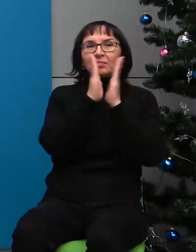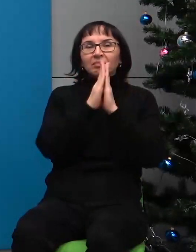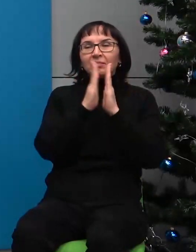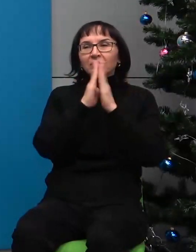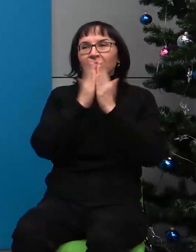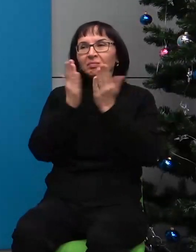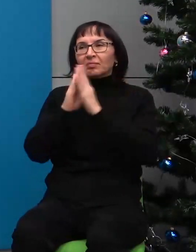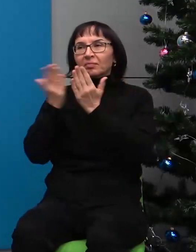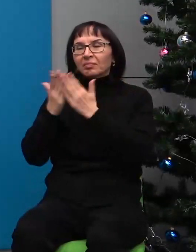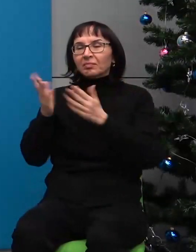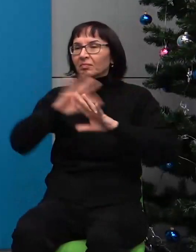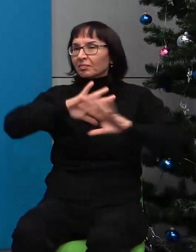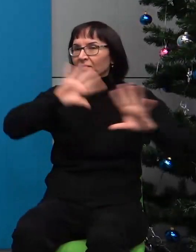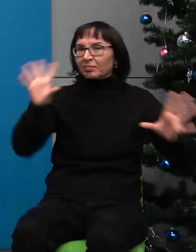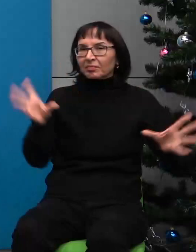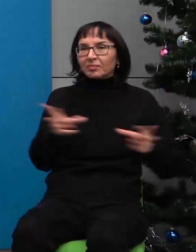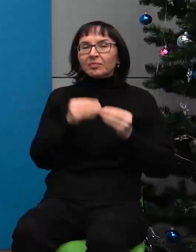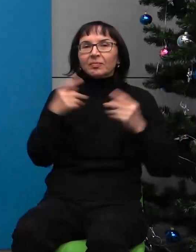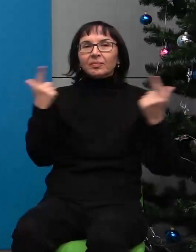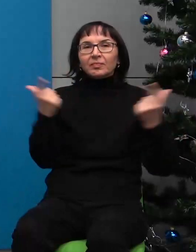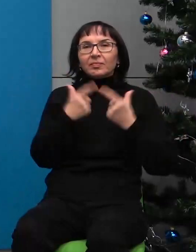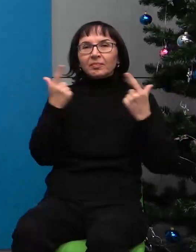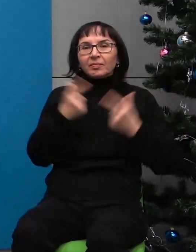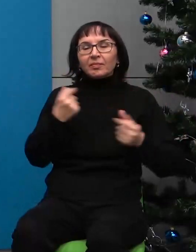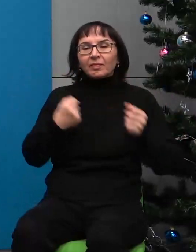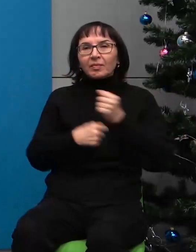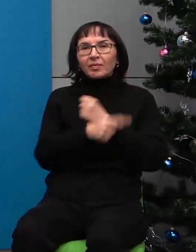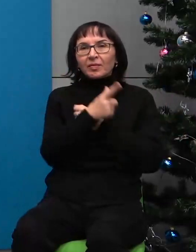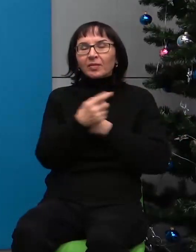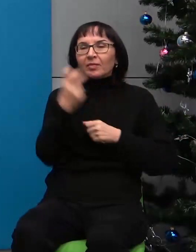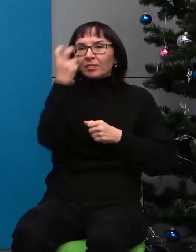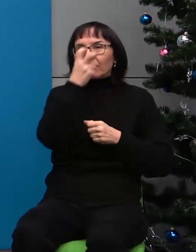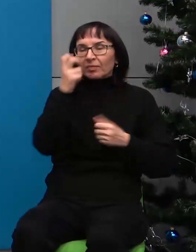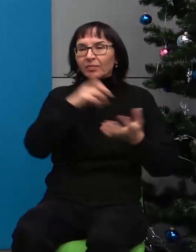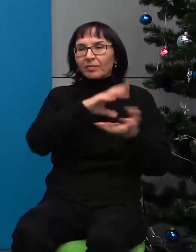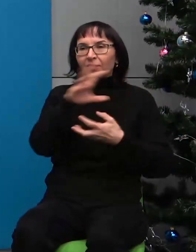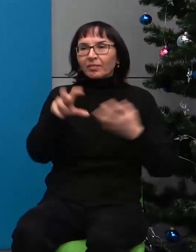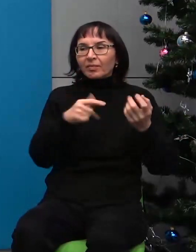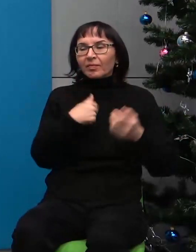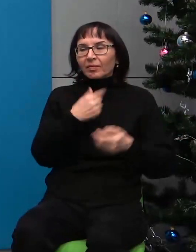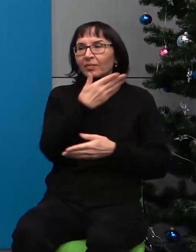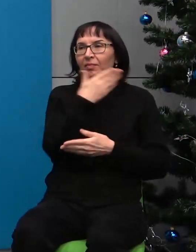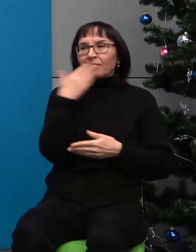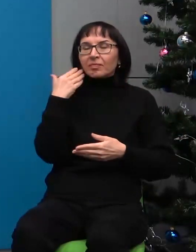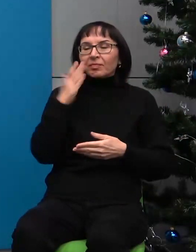Więc to jest literatura. Dlatego mówię, że literatura jest wszędzie.